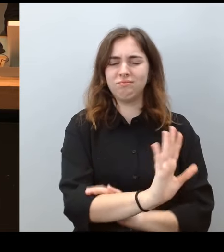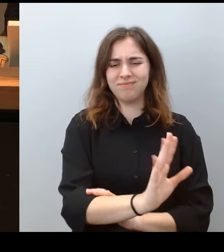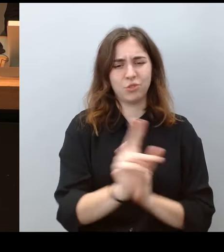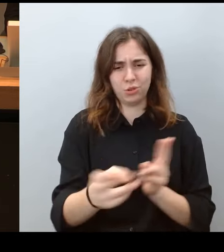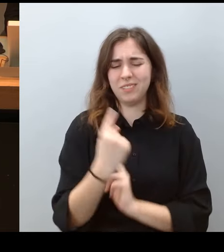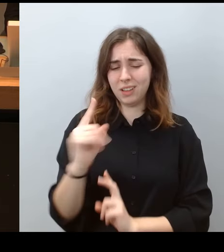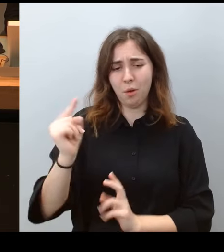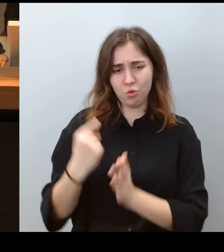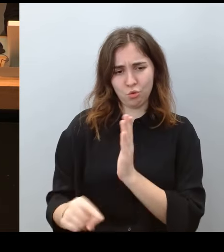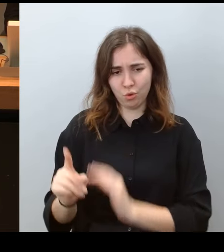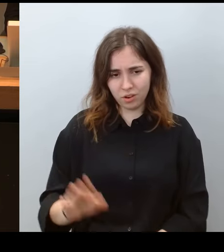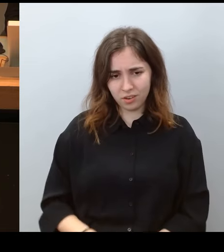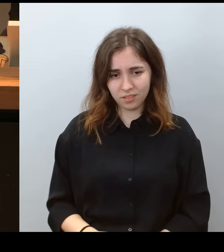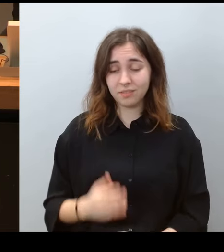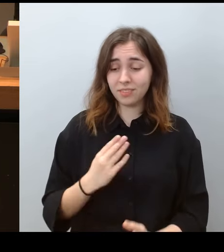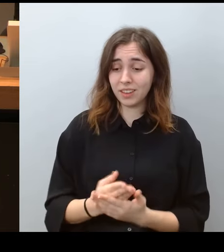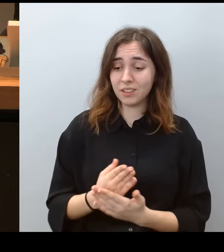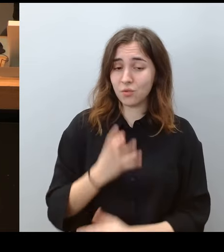zweifelsohne ein ganz wichtiges Anliegen,